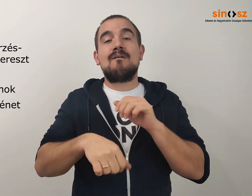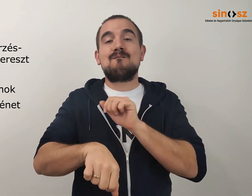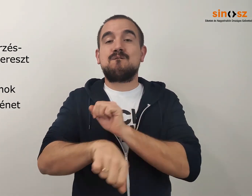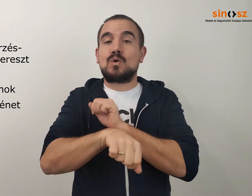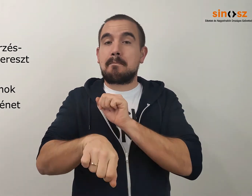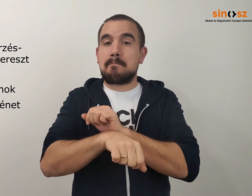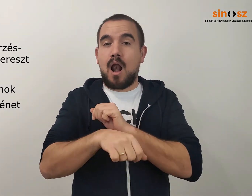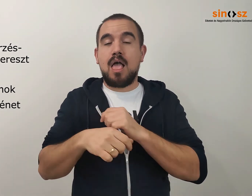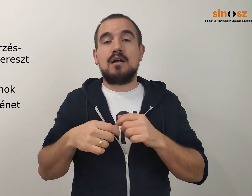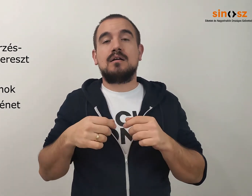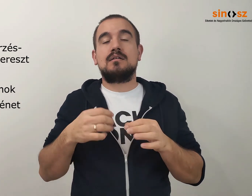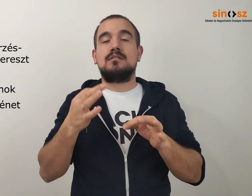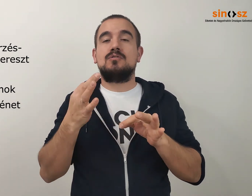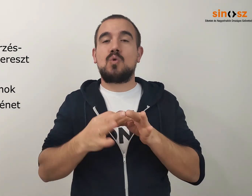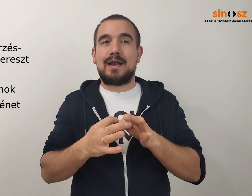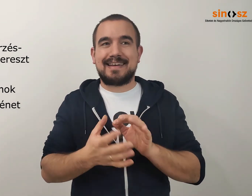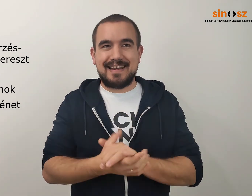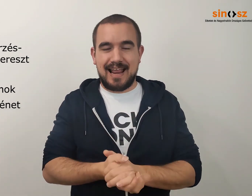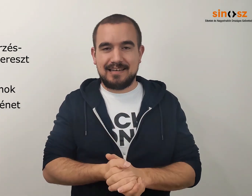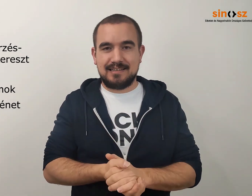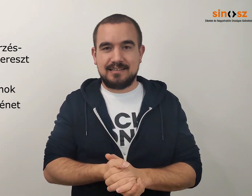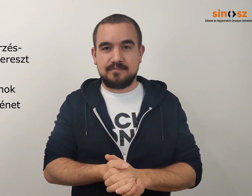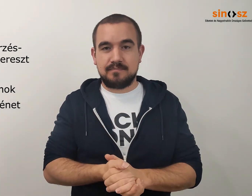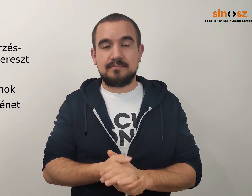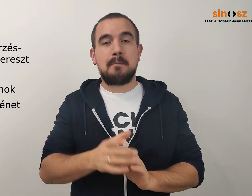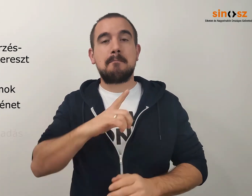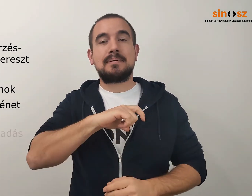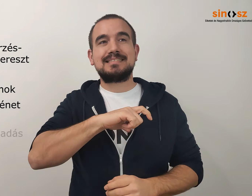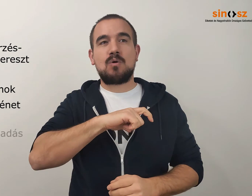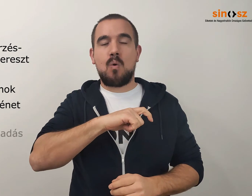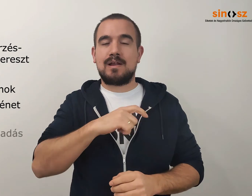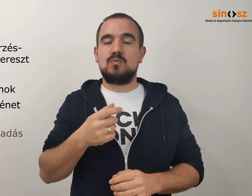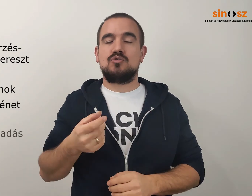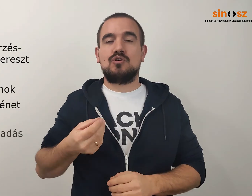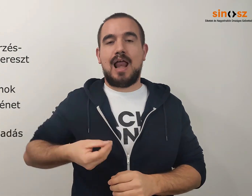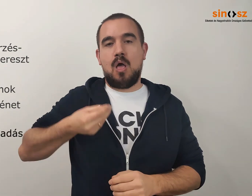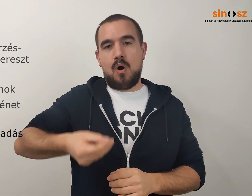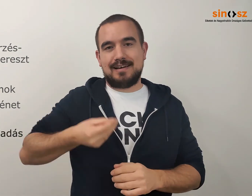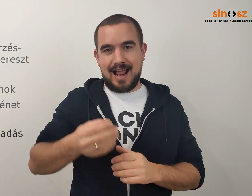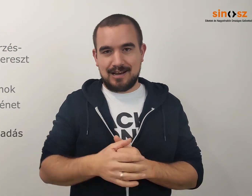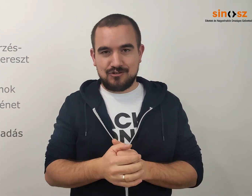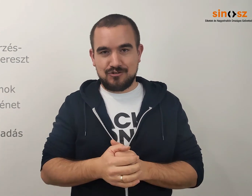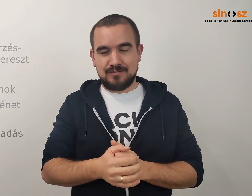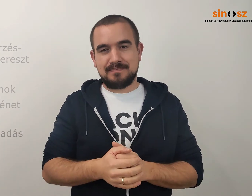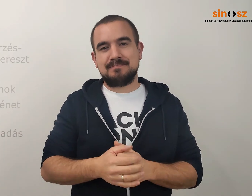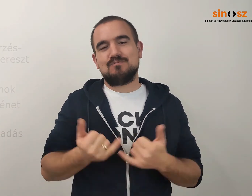Futball története. Pszichológus előadás.